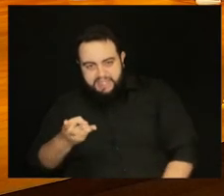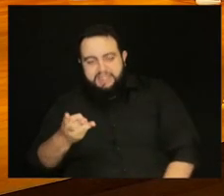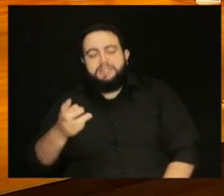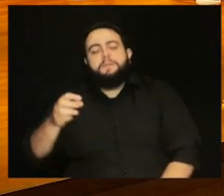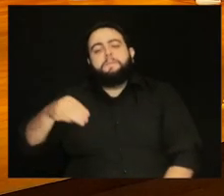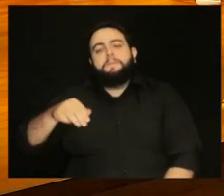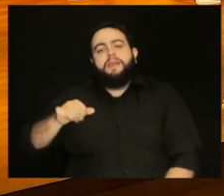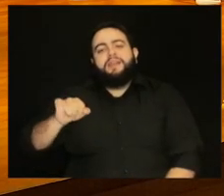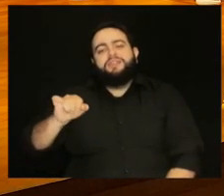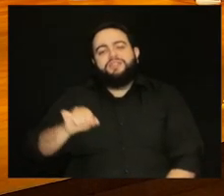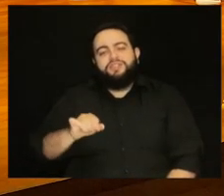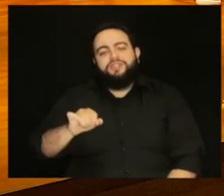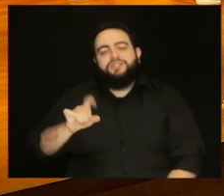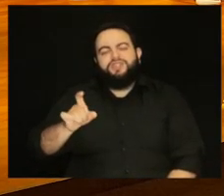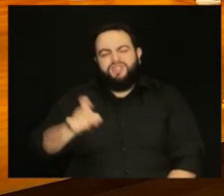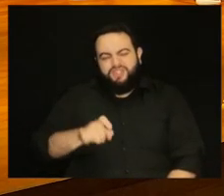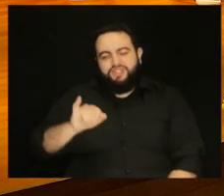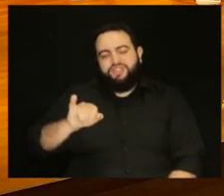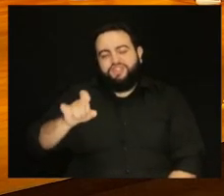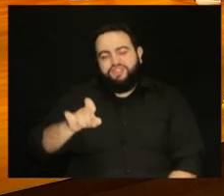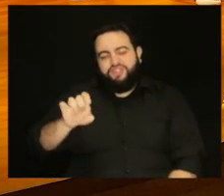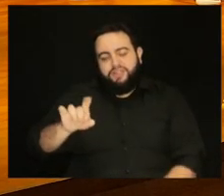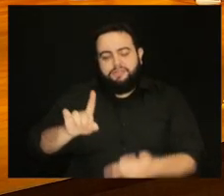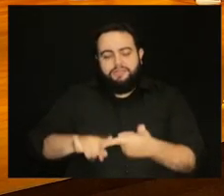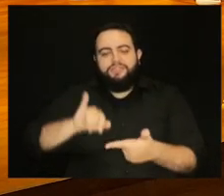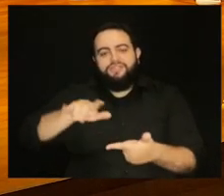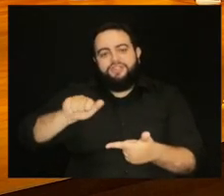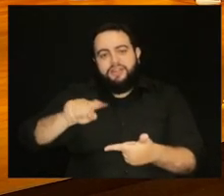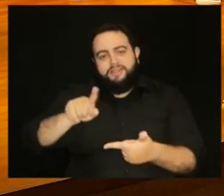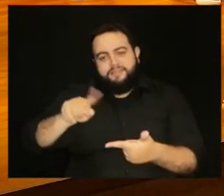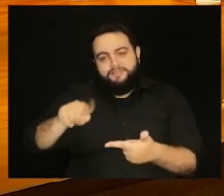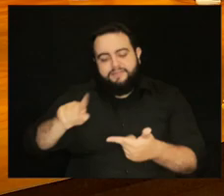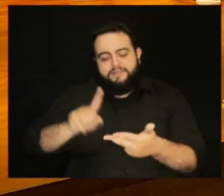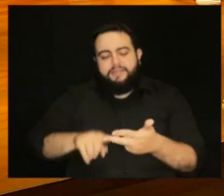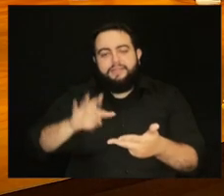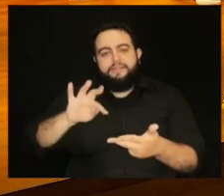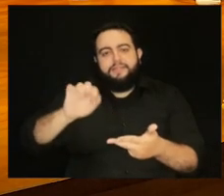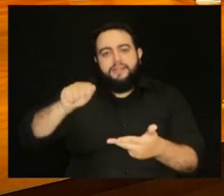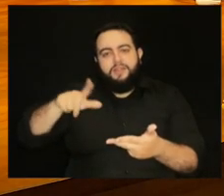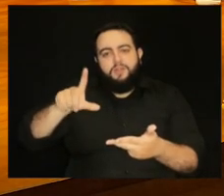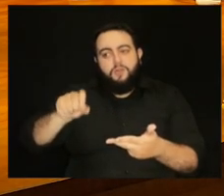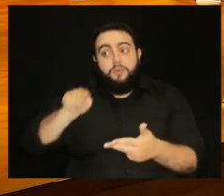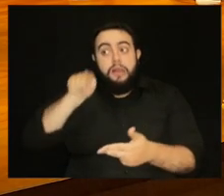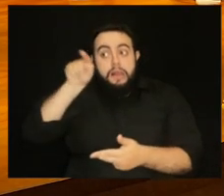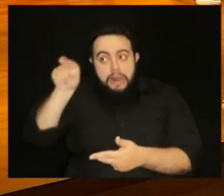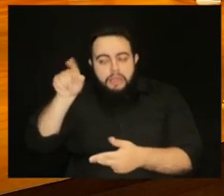descobrem esse negócio que é mais do que a música de jazz, a Jazz Band. Qual é a característica da